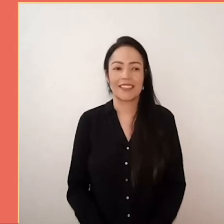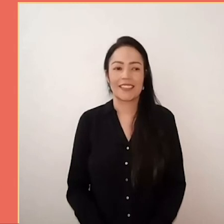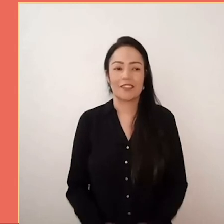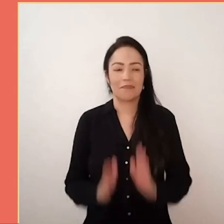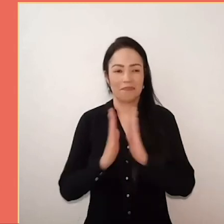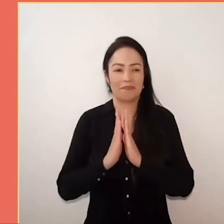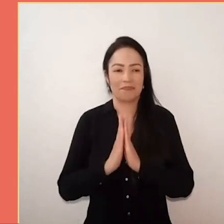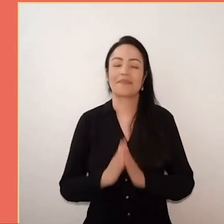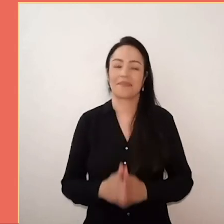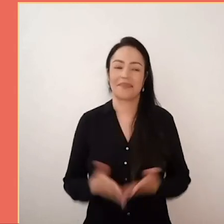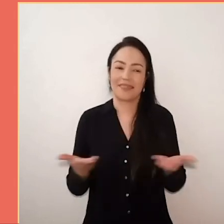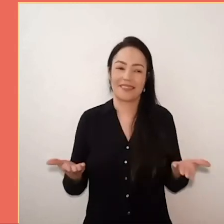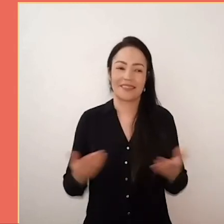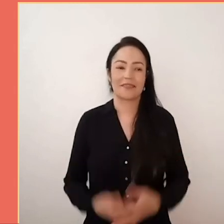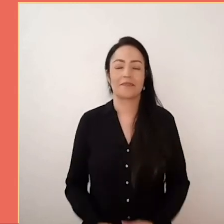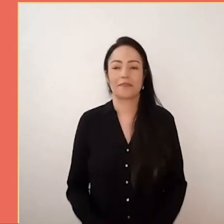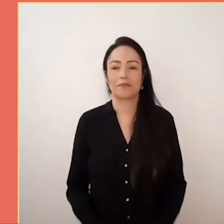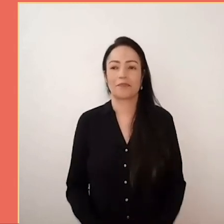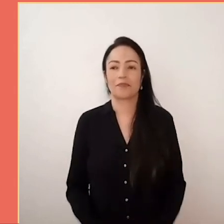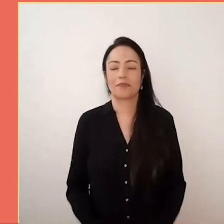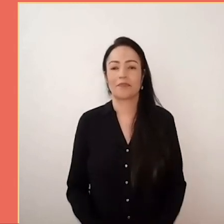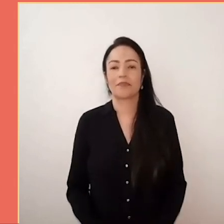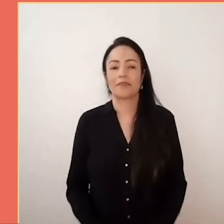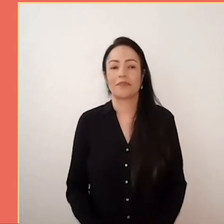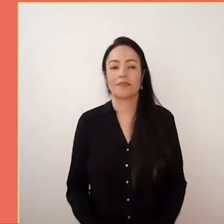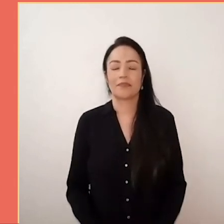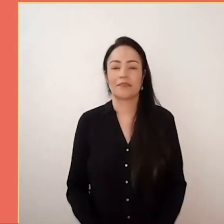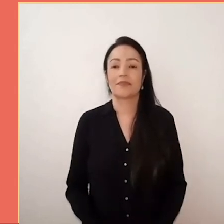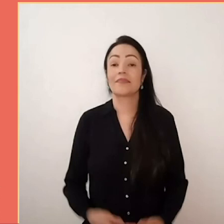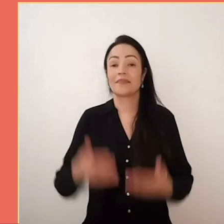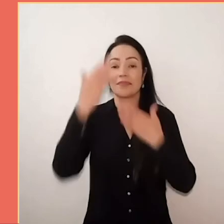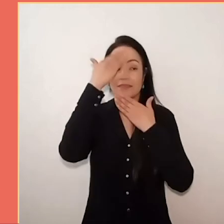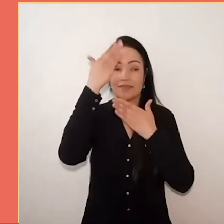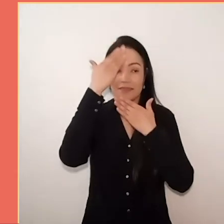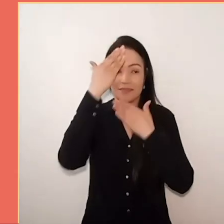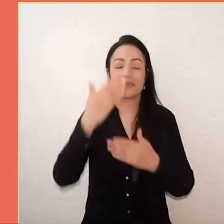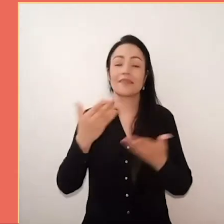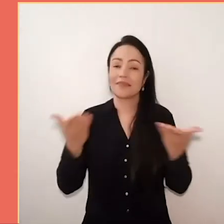Por enquanto é isso. Obrigada, Luciana, obrigada Mônica.